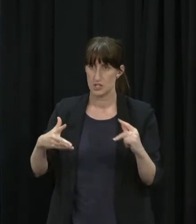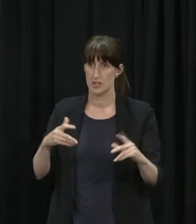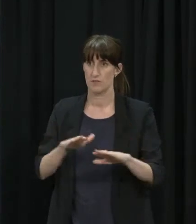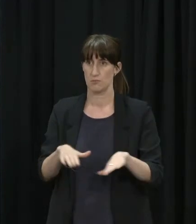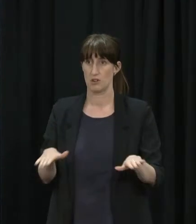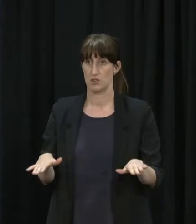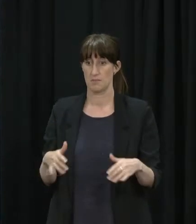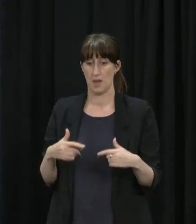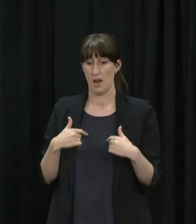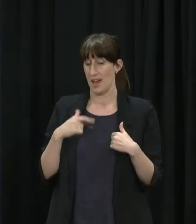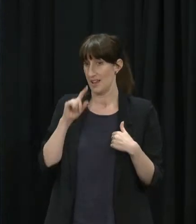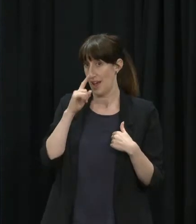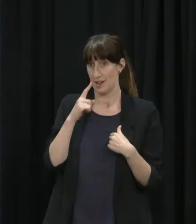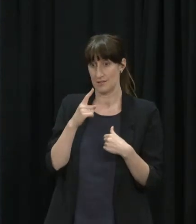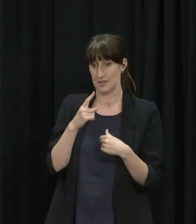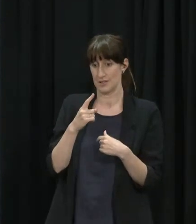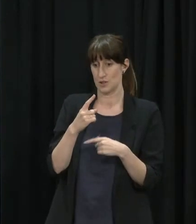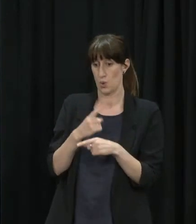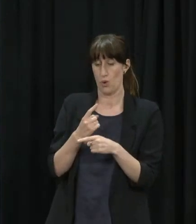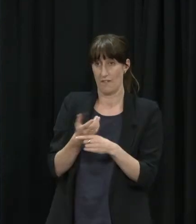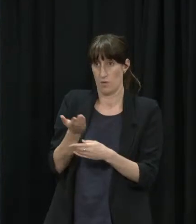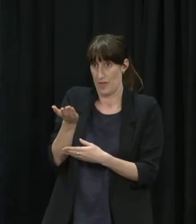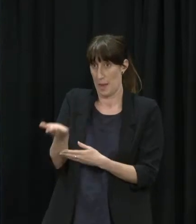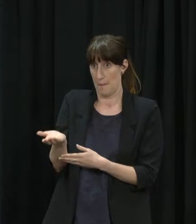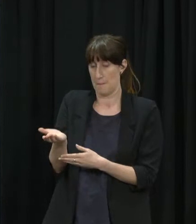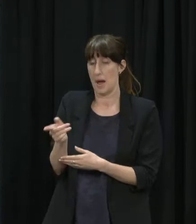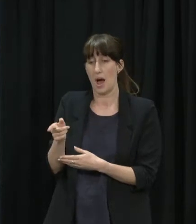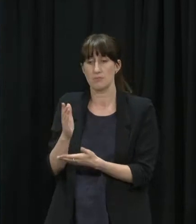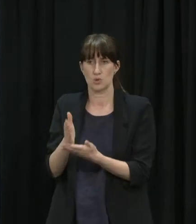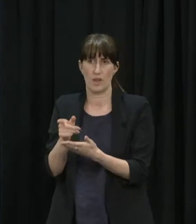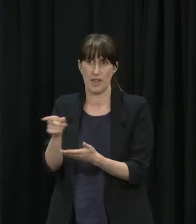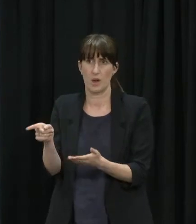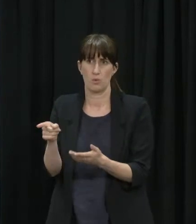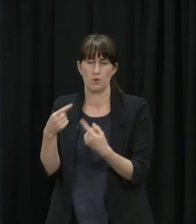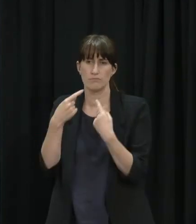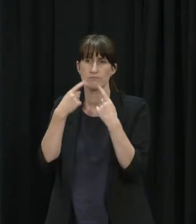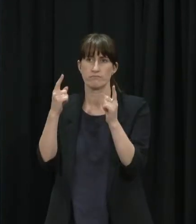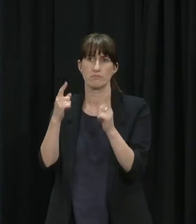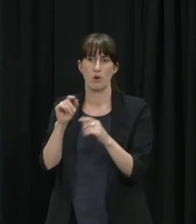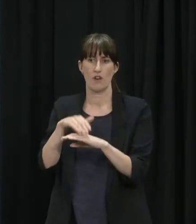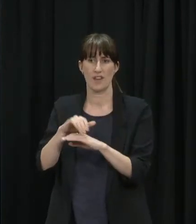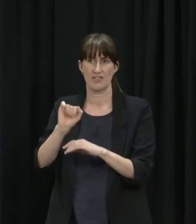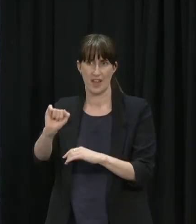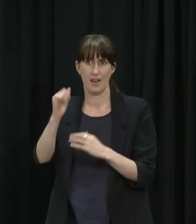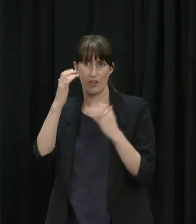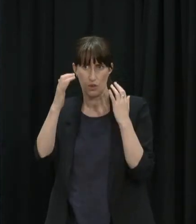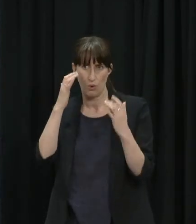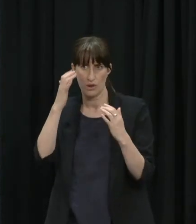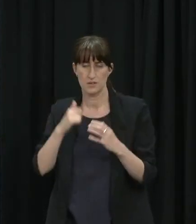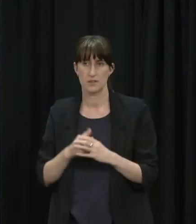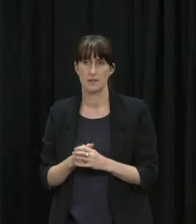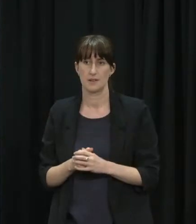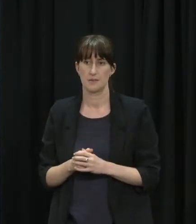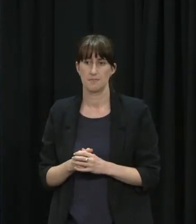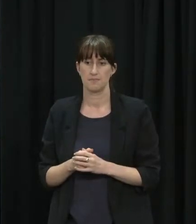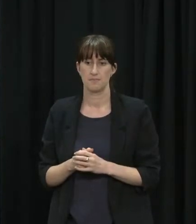whakahaere Maori kei te mahi tahi me te kawanatanga inaianei